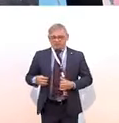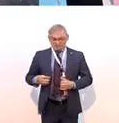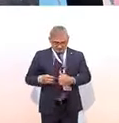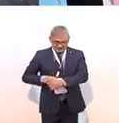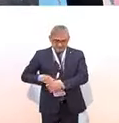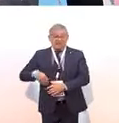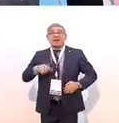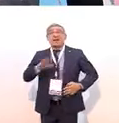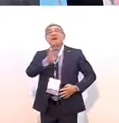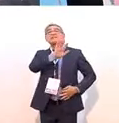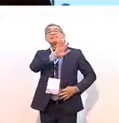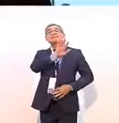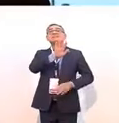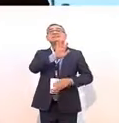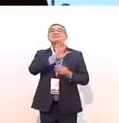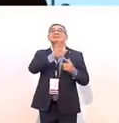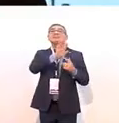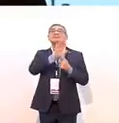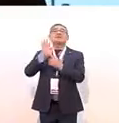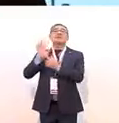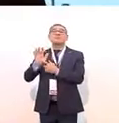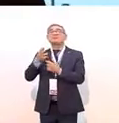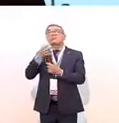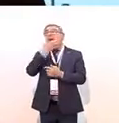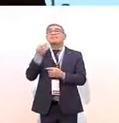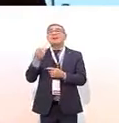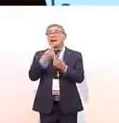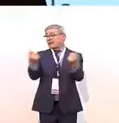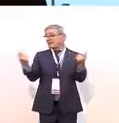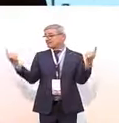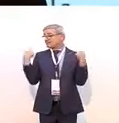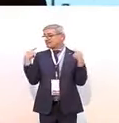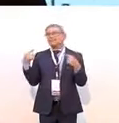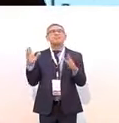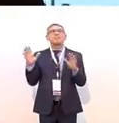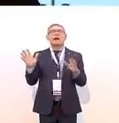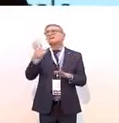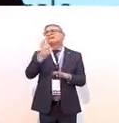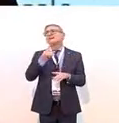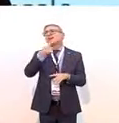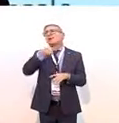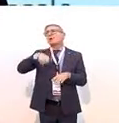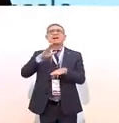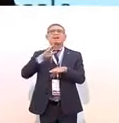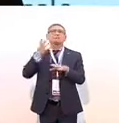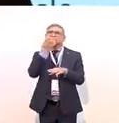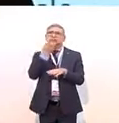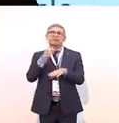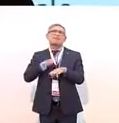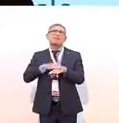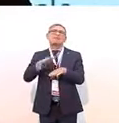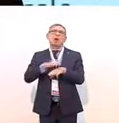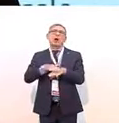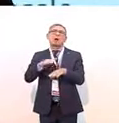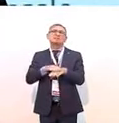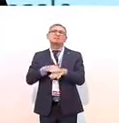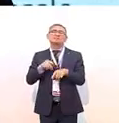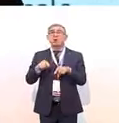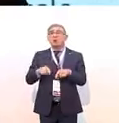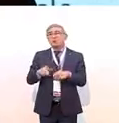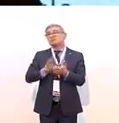alla quale ormai siamo troppo abituati. Non vale soltanto per Napoli – ho fatto il sindaco